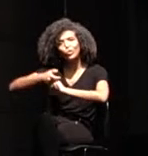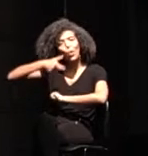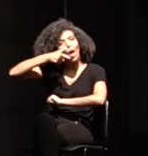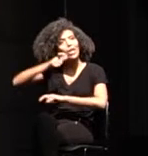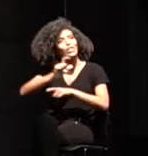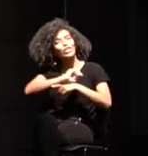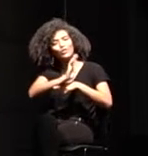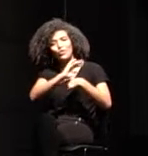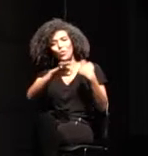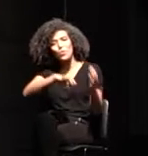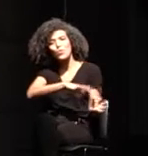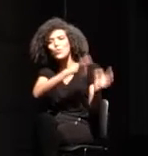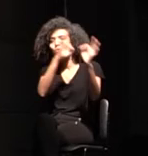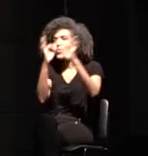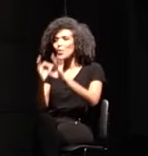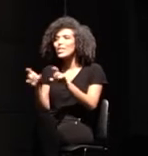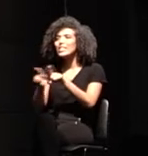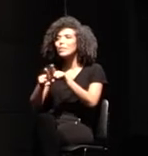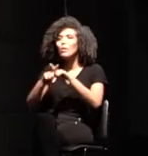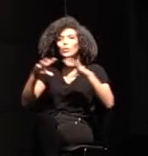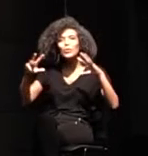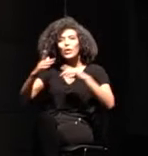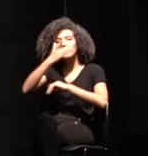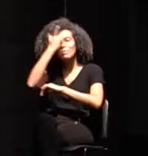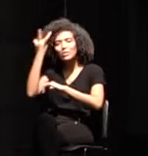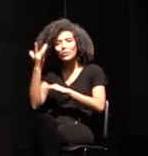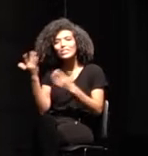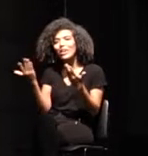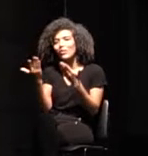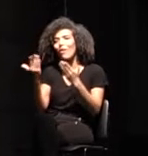e também todos que estão assistindo a esta conversa em casa,